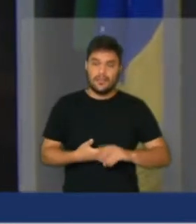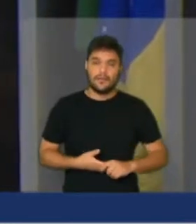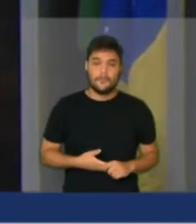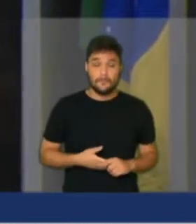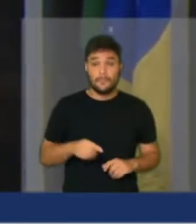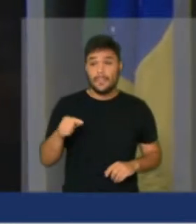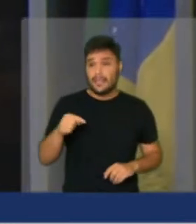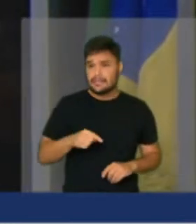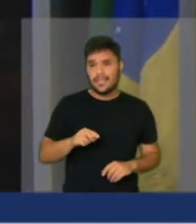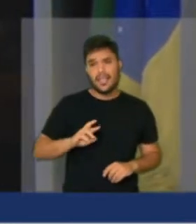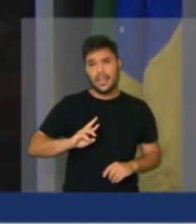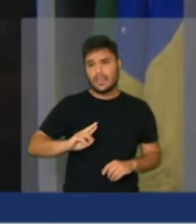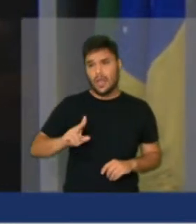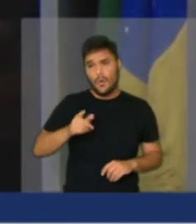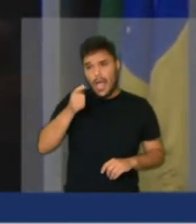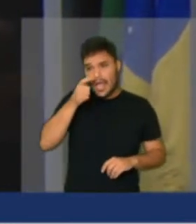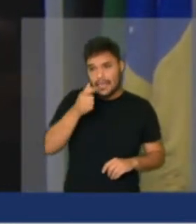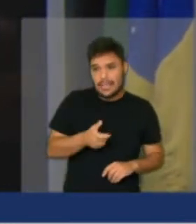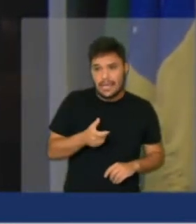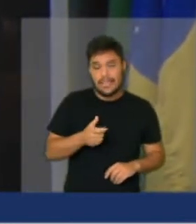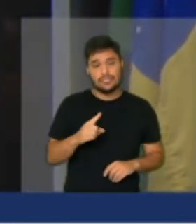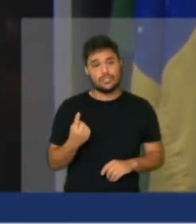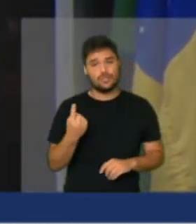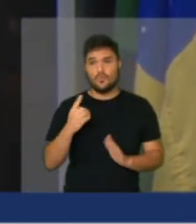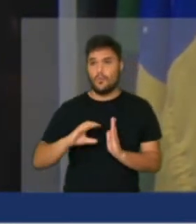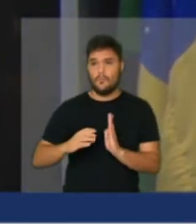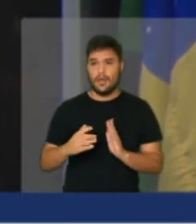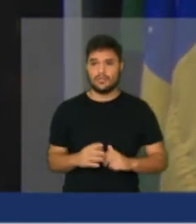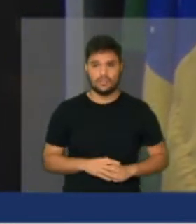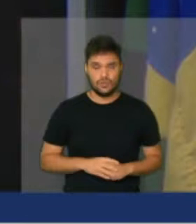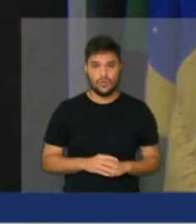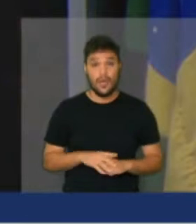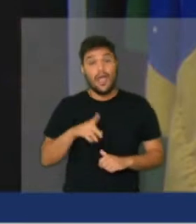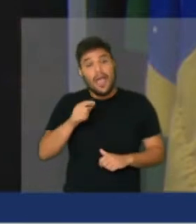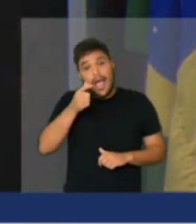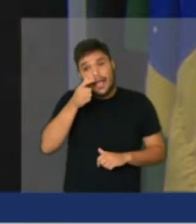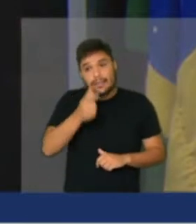DE UM PARTIDO. É INTERESSE DO POVO BRASILEIRO ATRAVÀS DE SEUS MUNICÍPIOS E AQUI EU